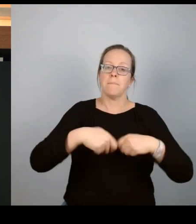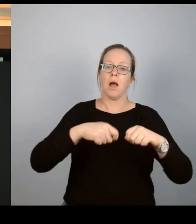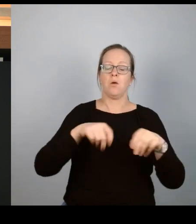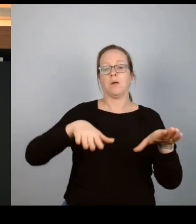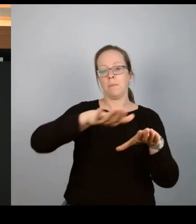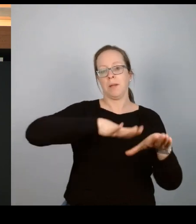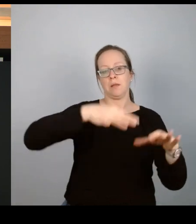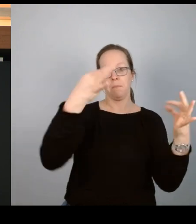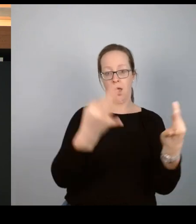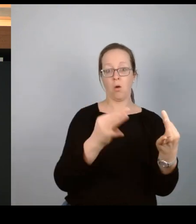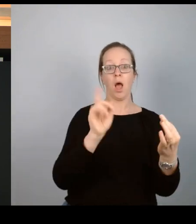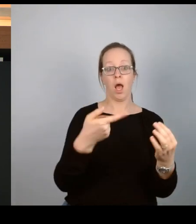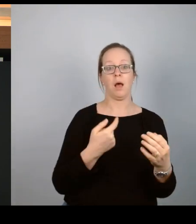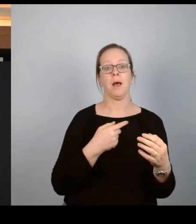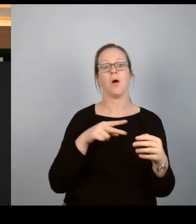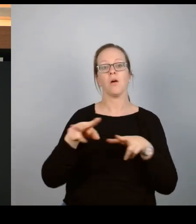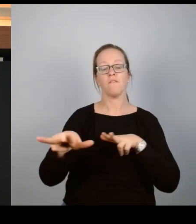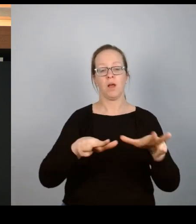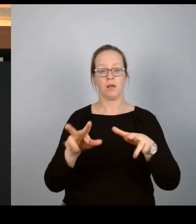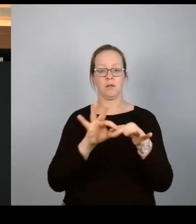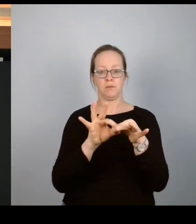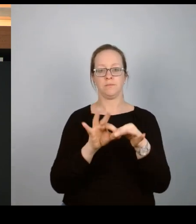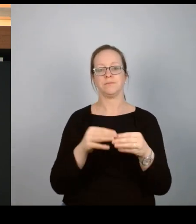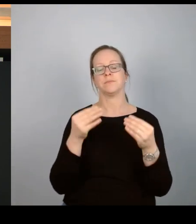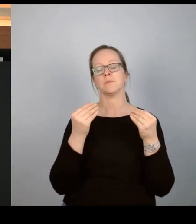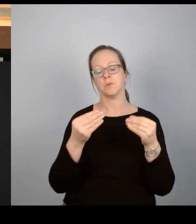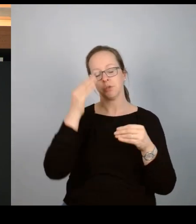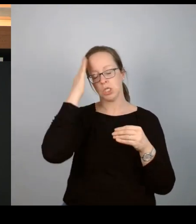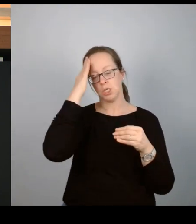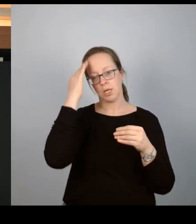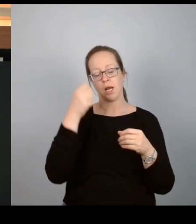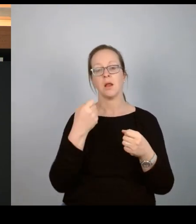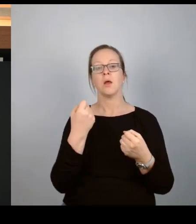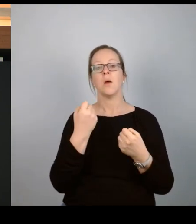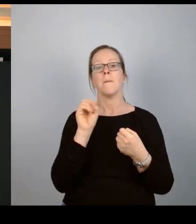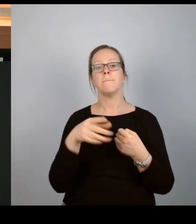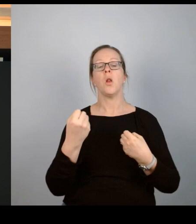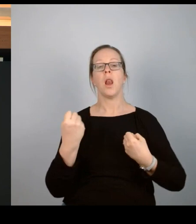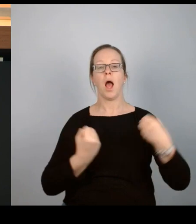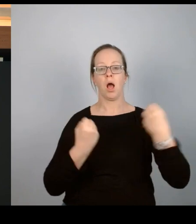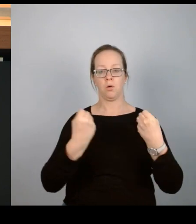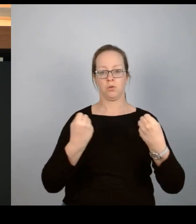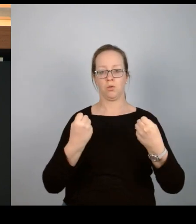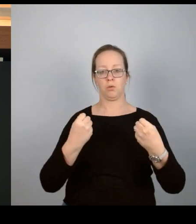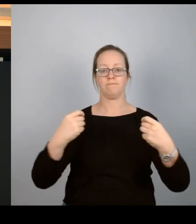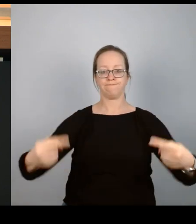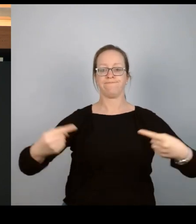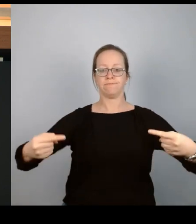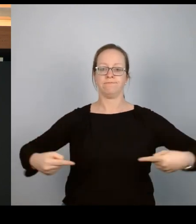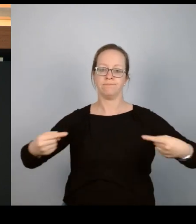ein Möbel-Transporter, die Feuerwehr oder der Krankenwagen vorfahren können und all diese Versorger und Retter müssen